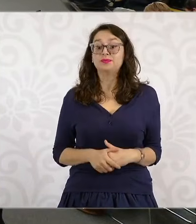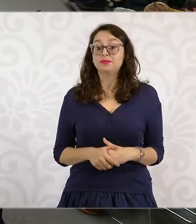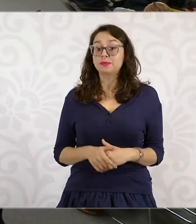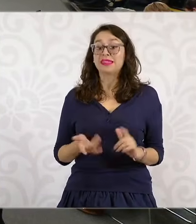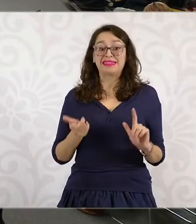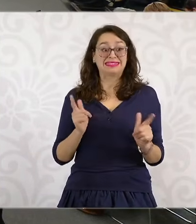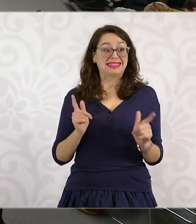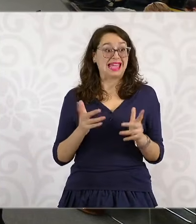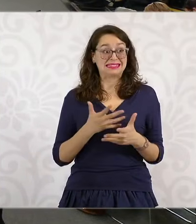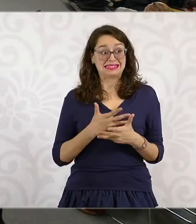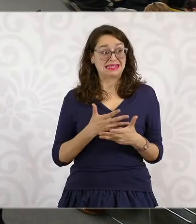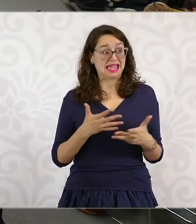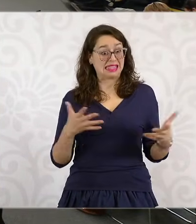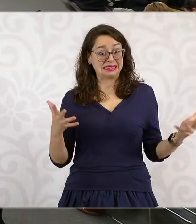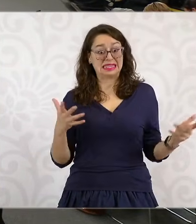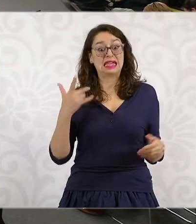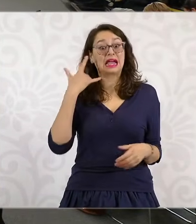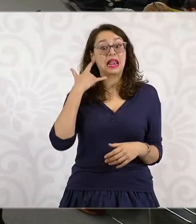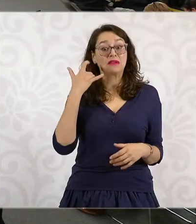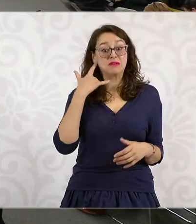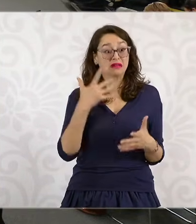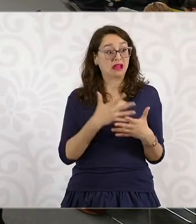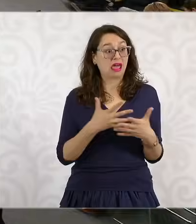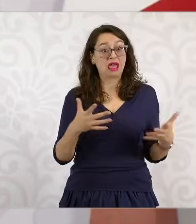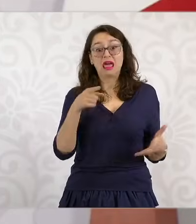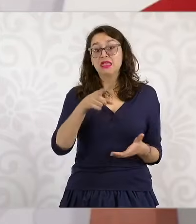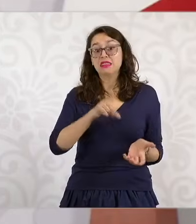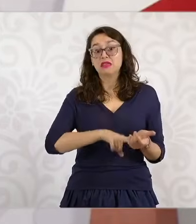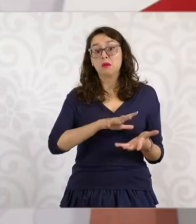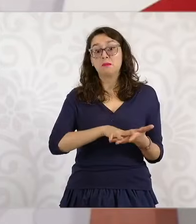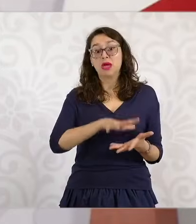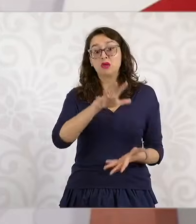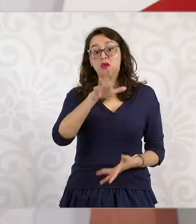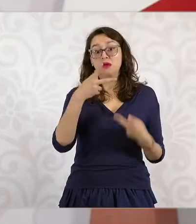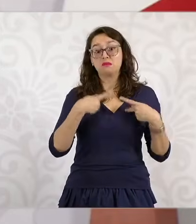pero Texas y California son mayoría latinos y eso tiene mucho que ver con su riqueza.